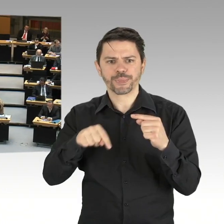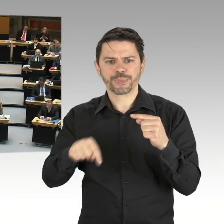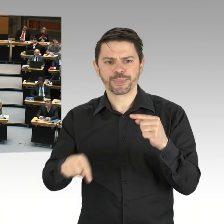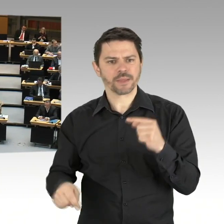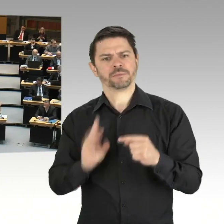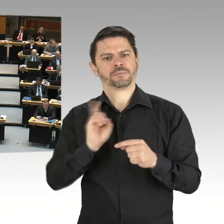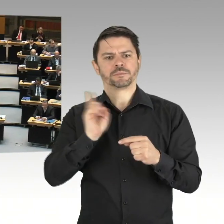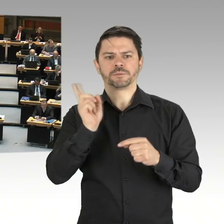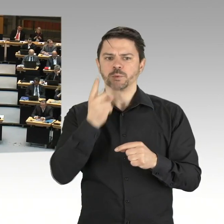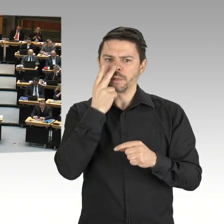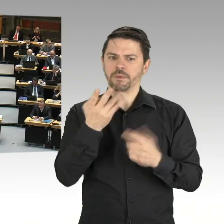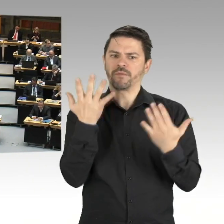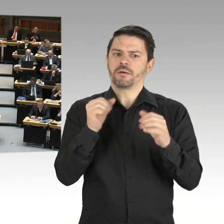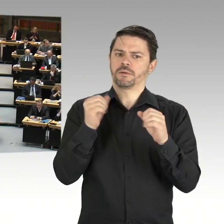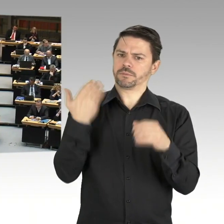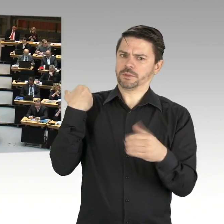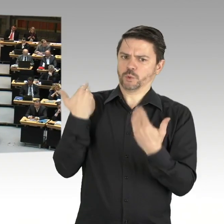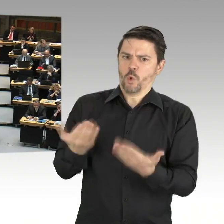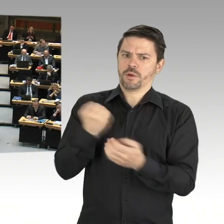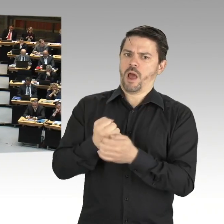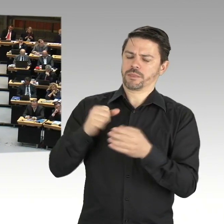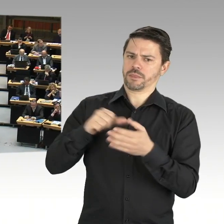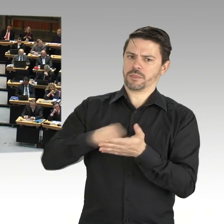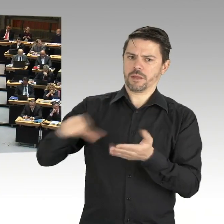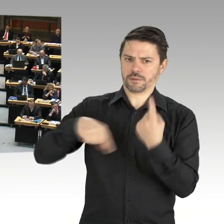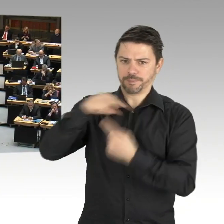dass Menschen zu überhöhten Preisen ihre Immobilie gekauft haben